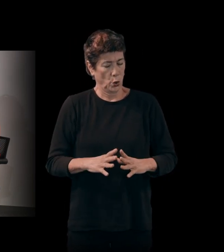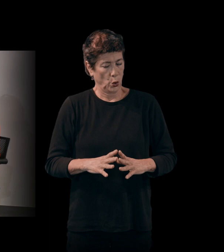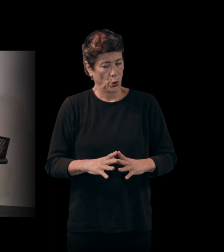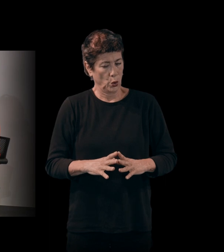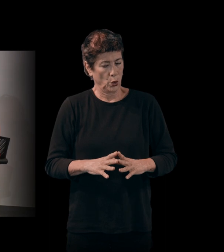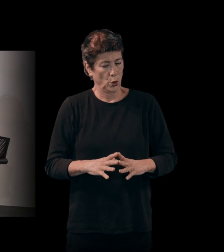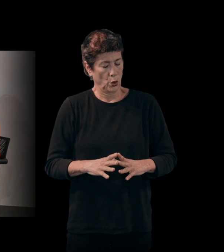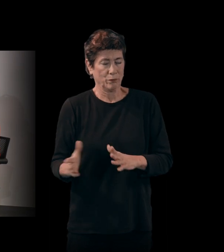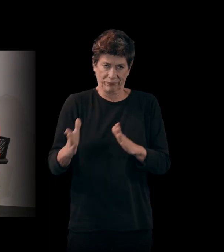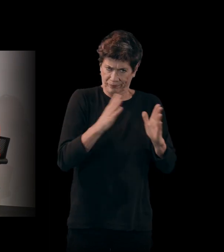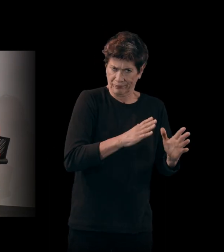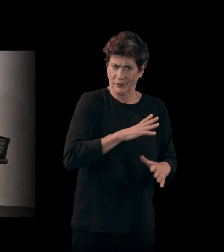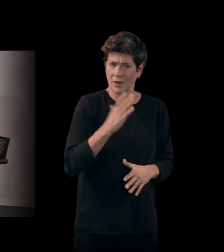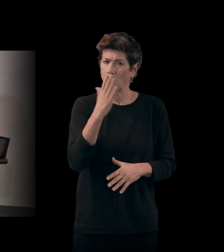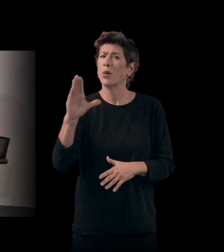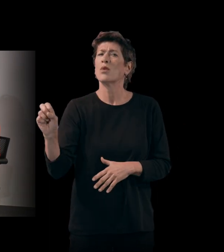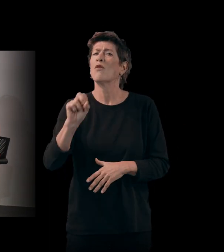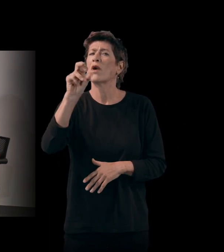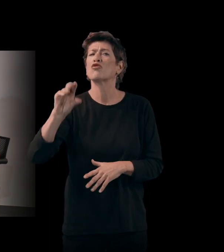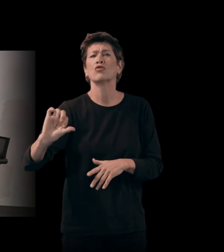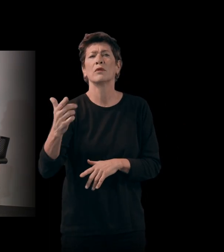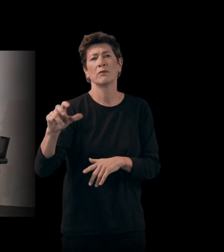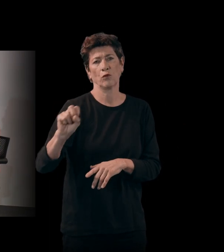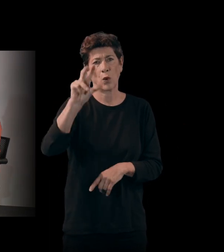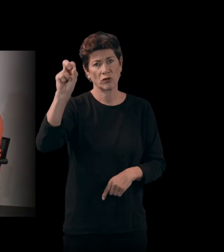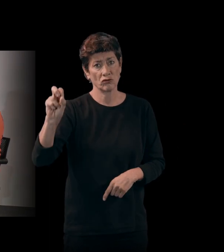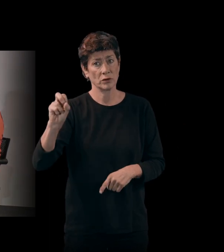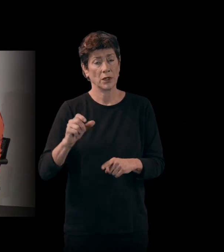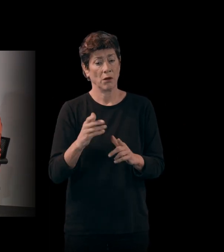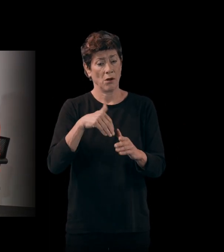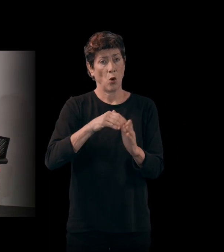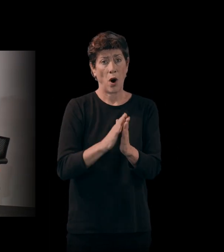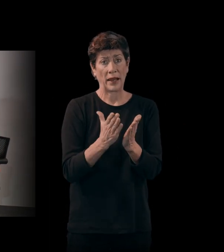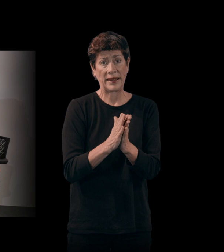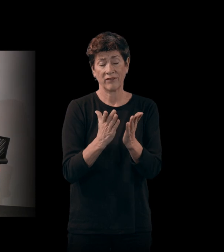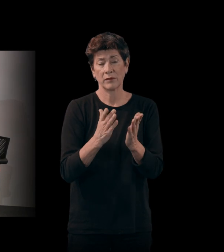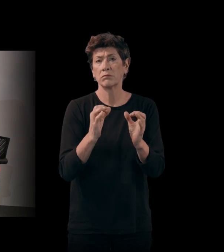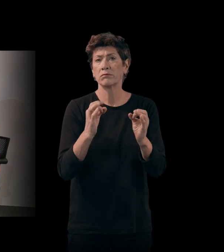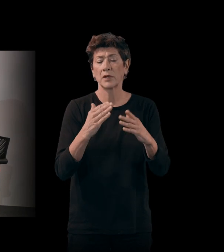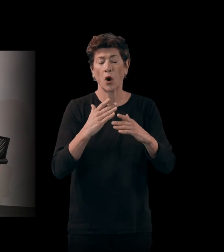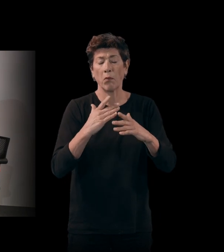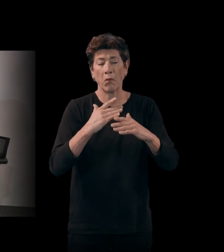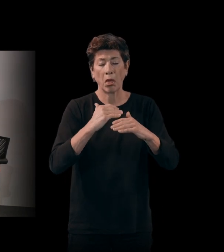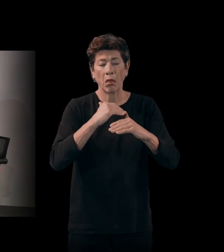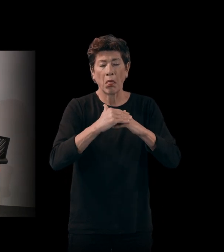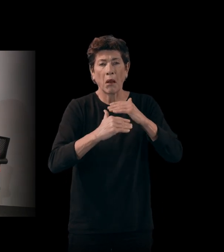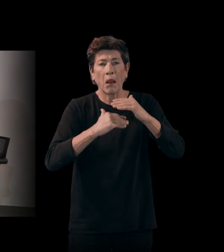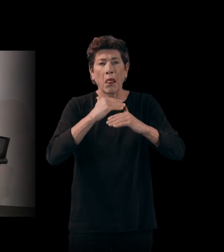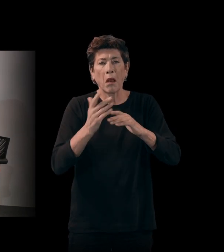Il y a l'autre voyage qui est dans le livre, c'est un millefeuille. On passe d'un voyage à l'autre. Et l'autre voyage, c'est au Vietnam.